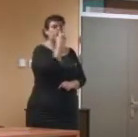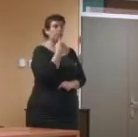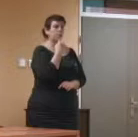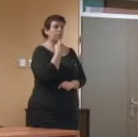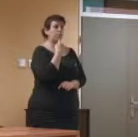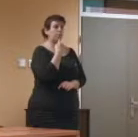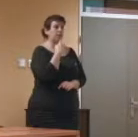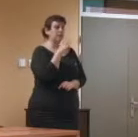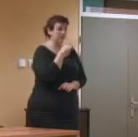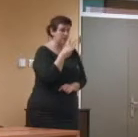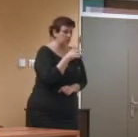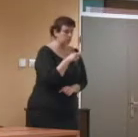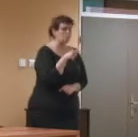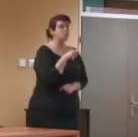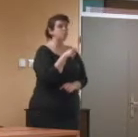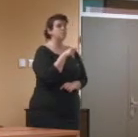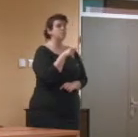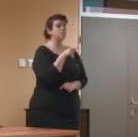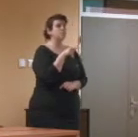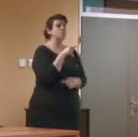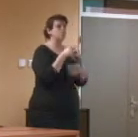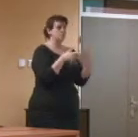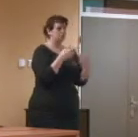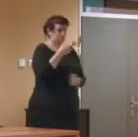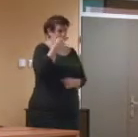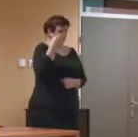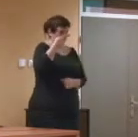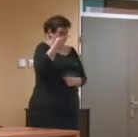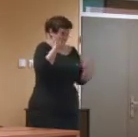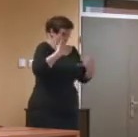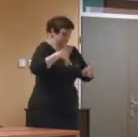de los chivatos, es muy interesante, y todos no